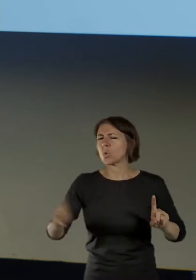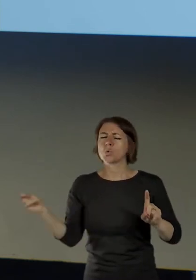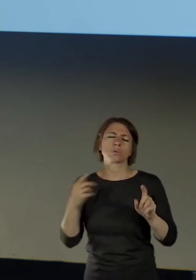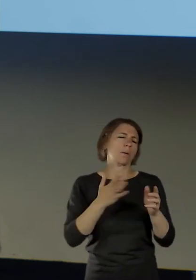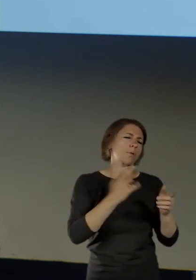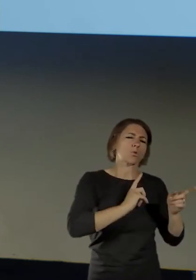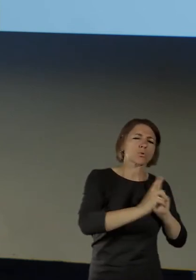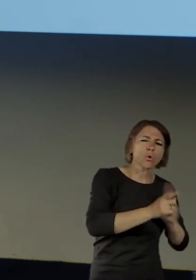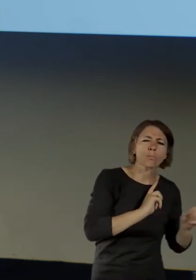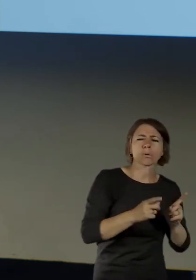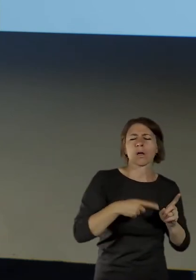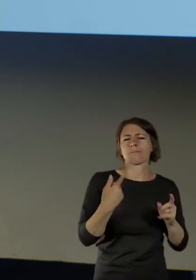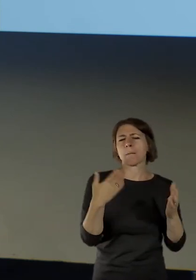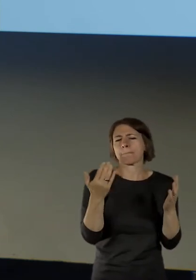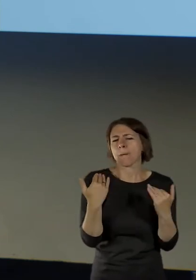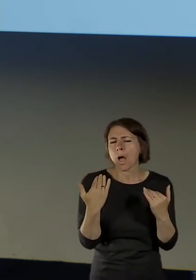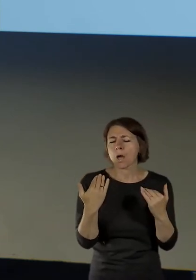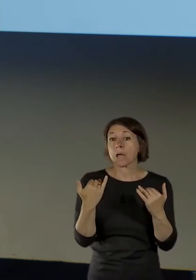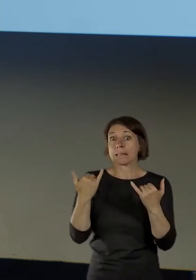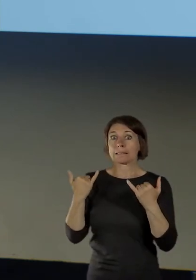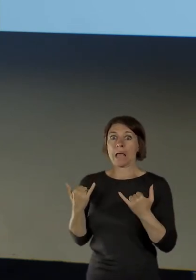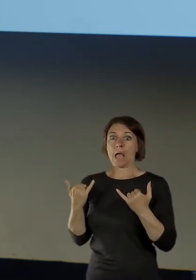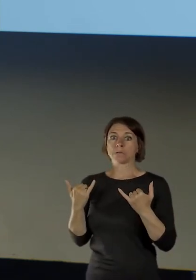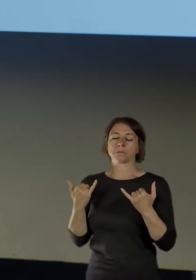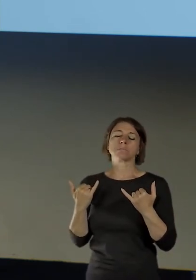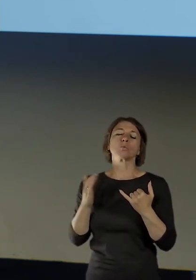A dneska o prostředí a charakteru území.